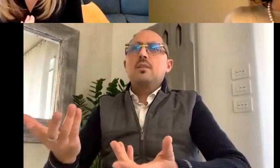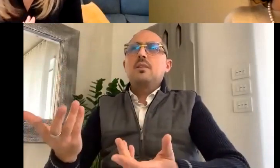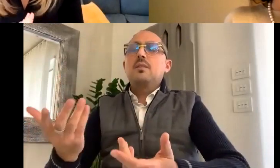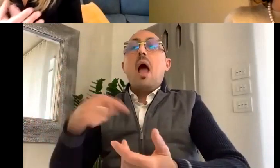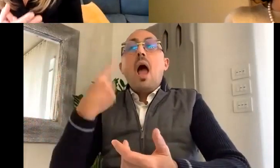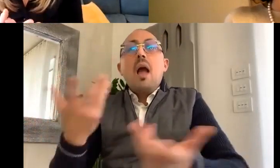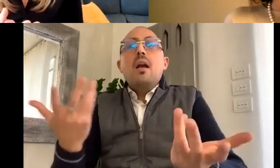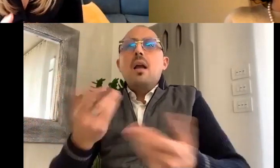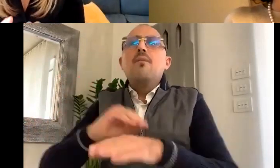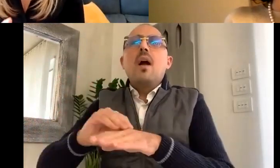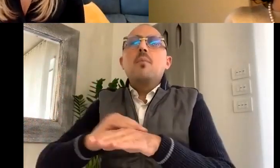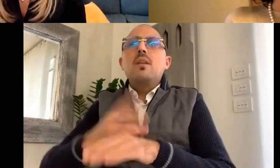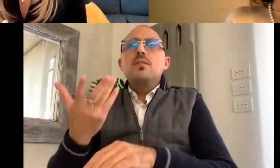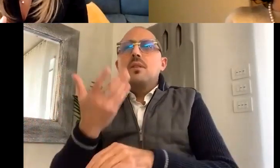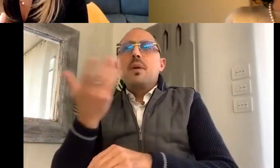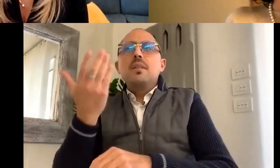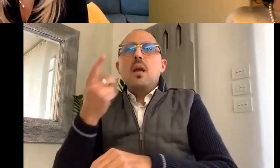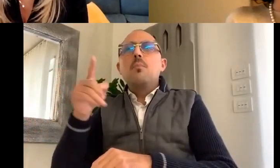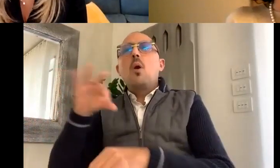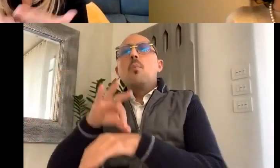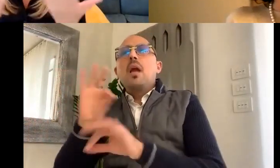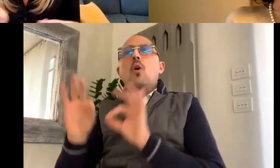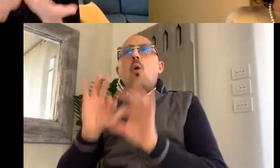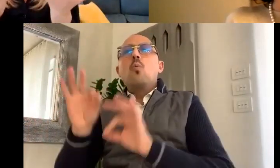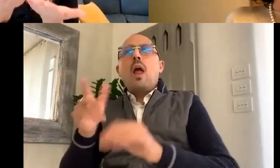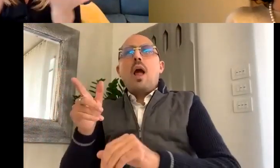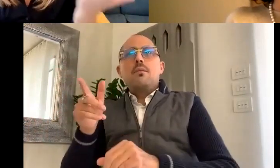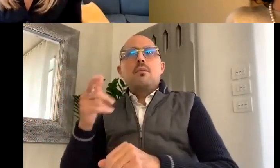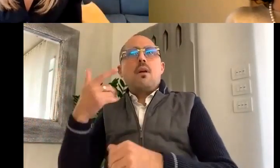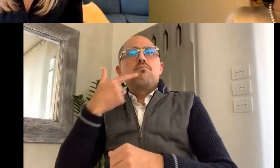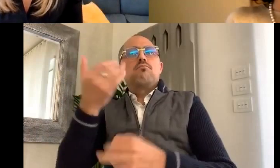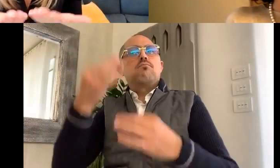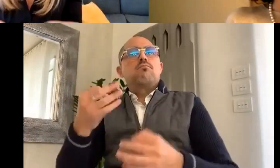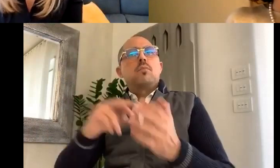Quindi sono più a rischio di contagio anche per esempio nelle farmacie perché adesso